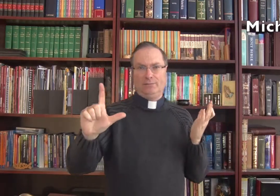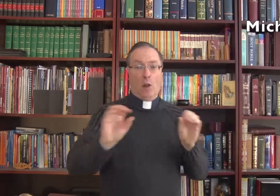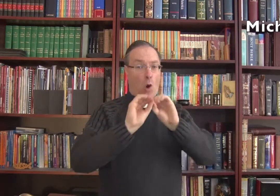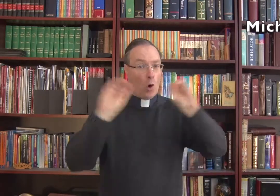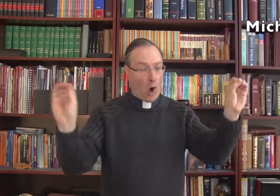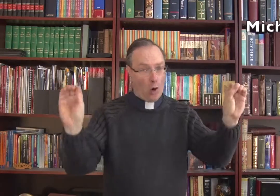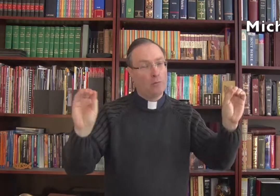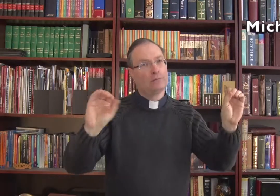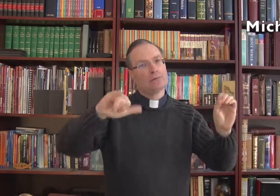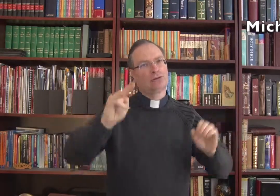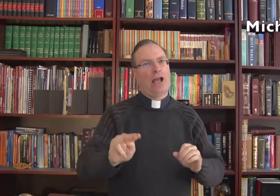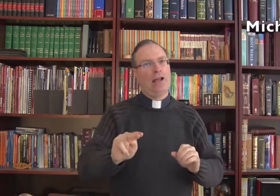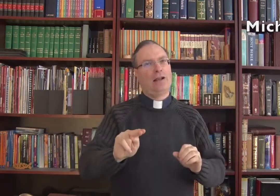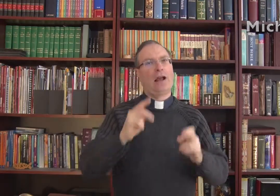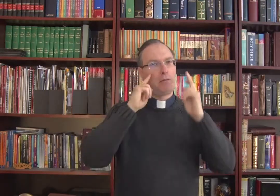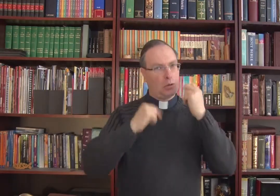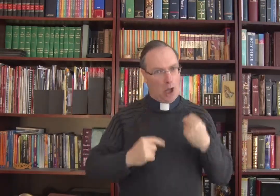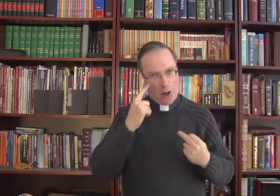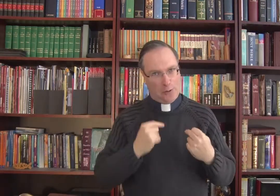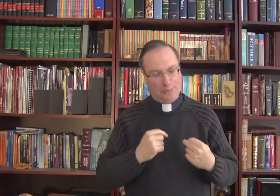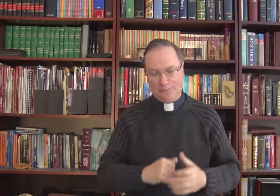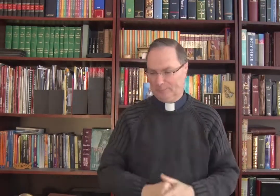Aucun! Jean pleure.